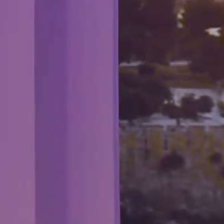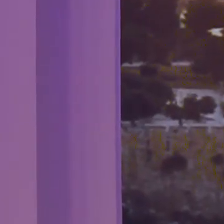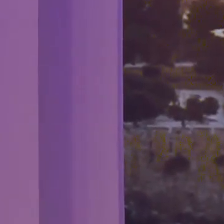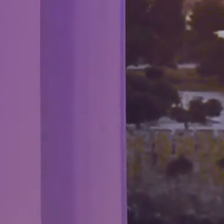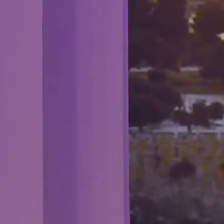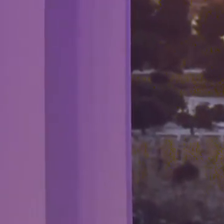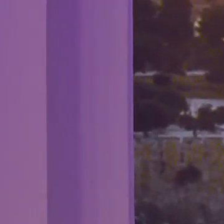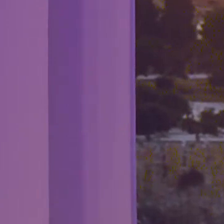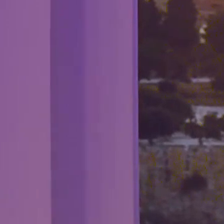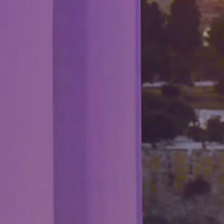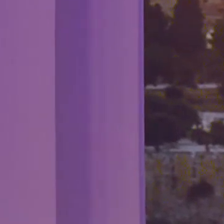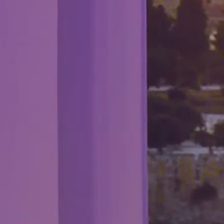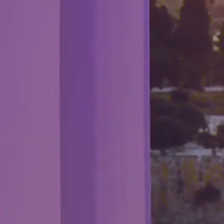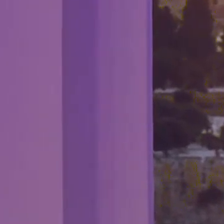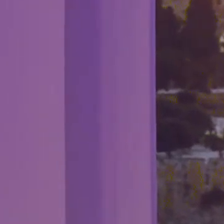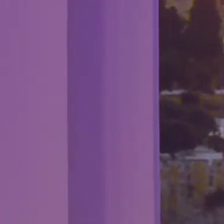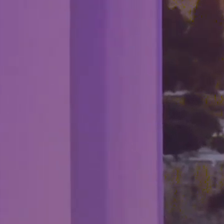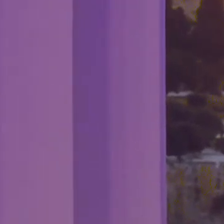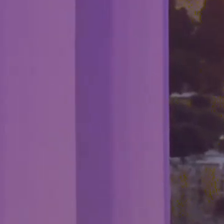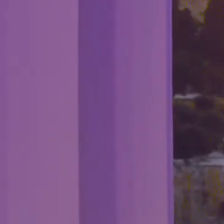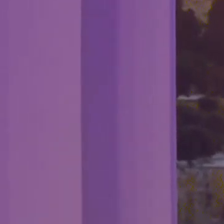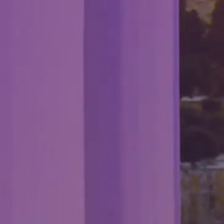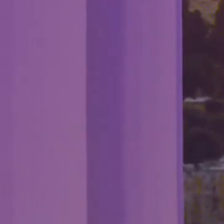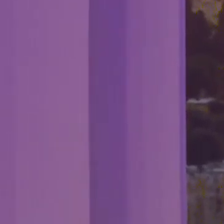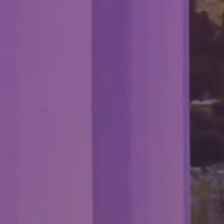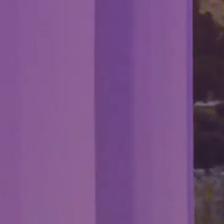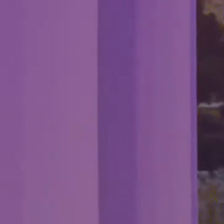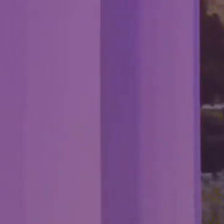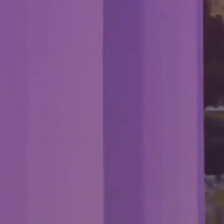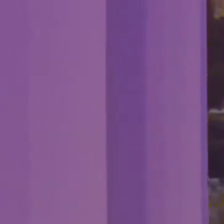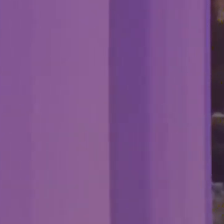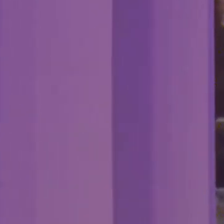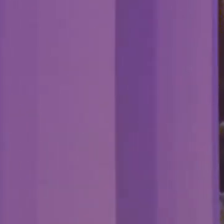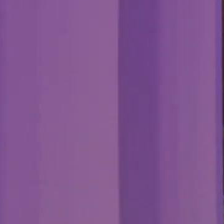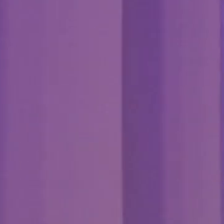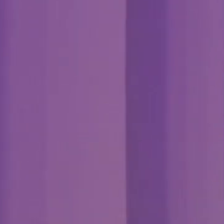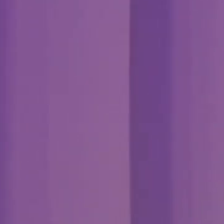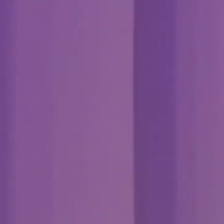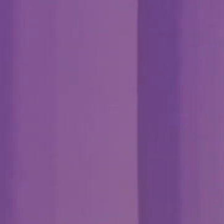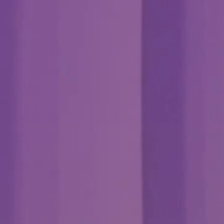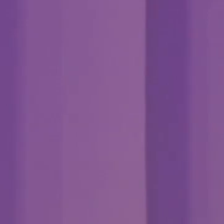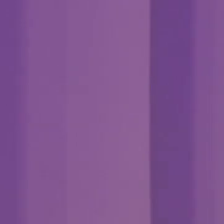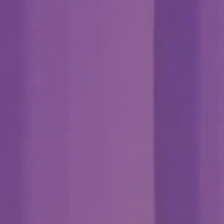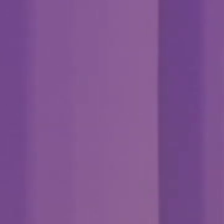заступница и спасение всем призывающим тебя неимоо и иные помощи Разве тебе владычице Ты